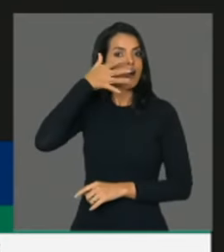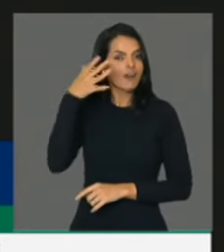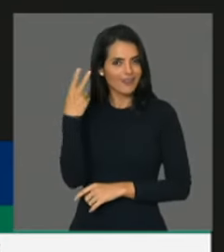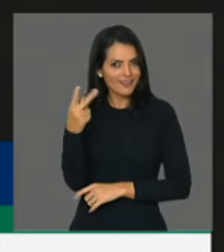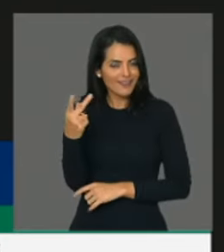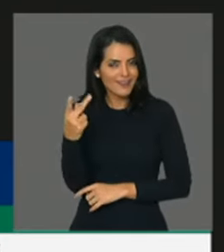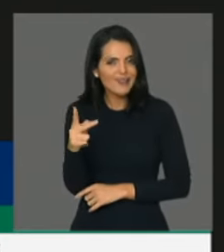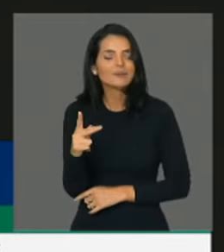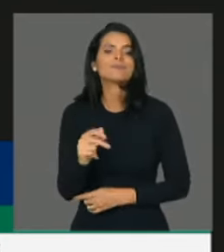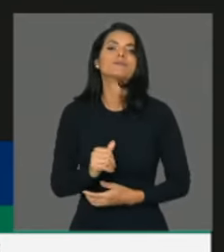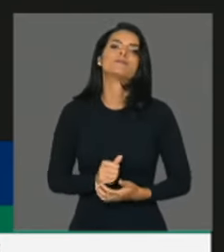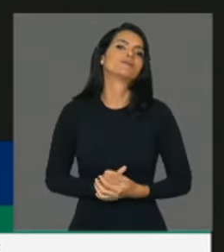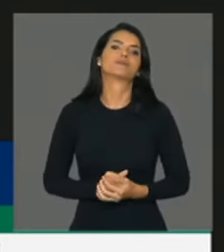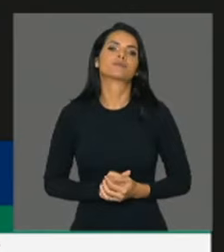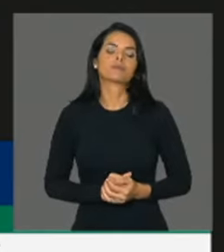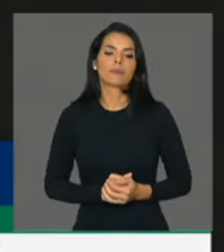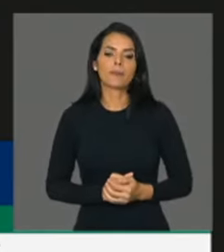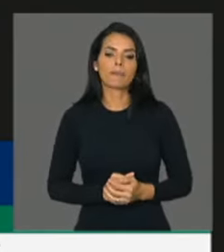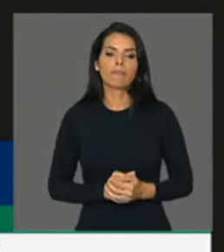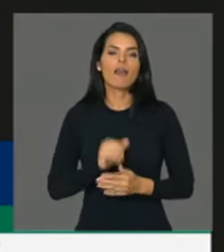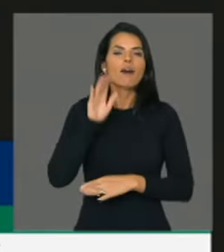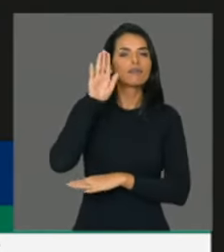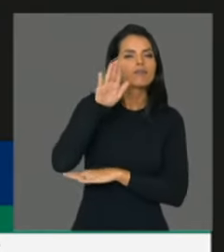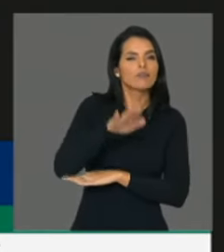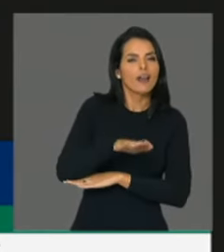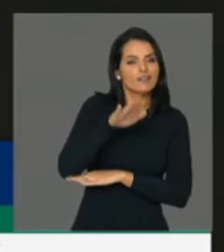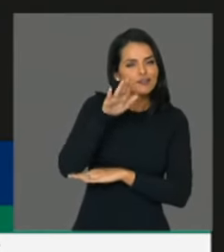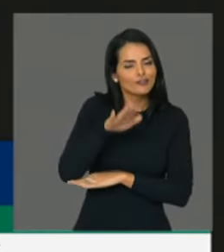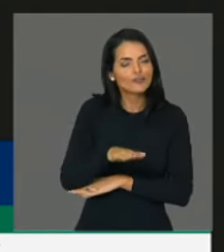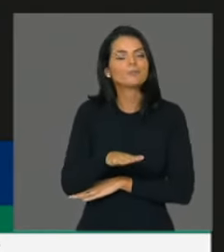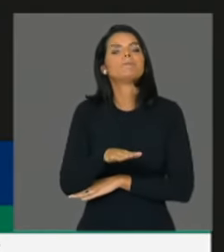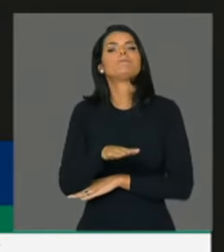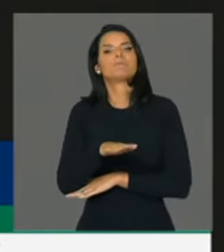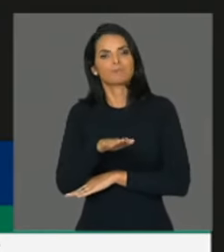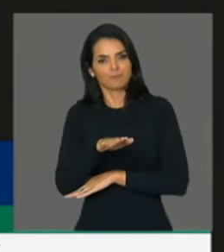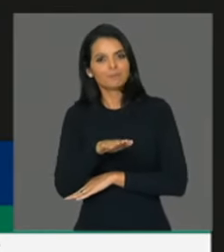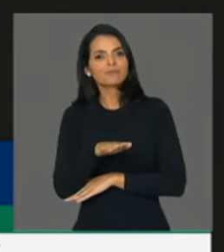É ... MAIS É TARDE, NÉ ? QUE... QUE APESAR DO TOM CONCILIATÓRIO TAMBÉM O TOM